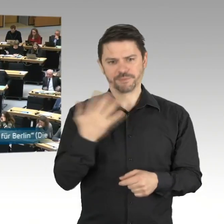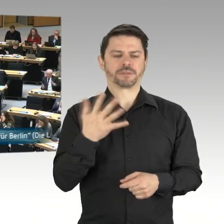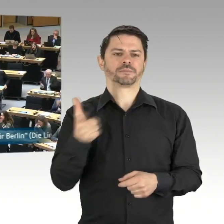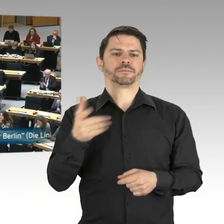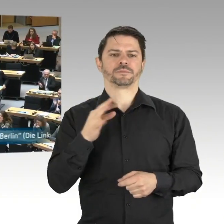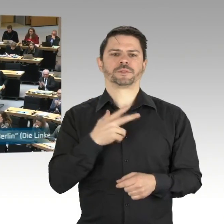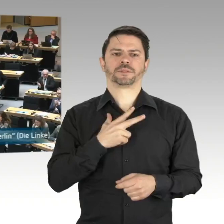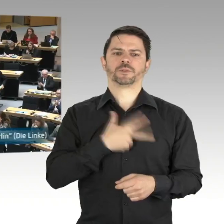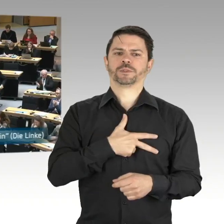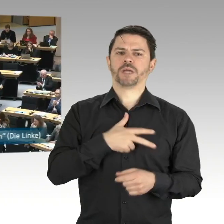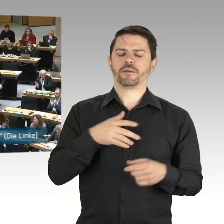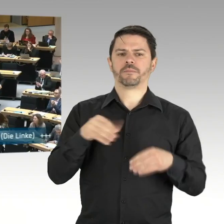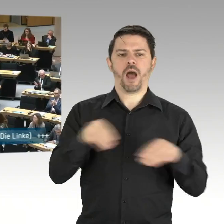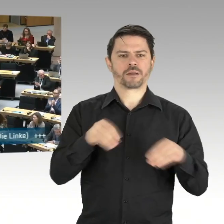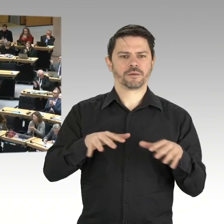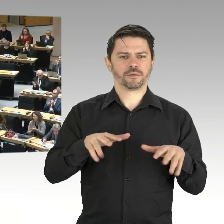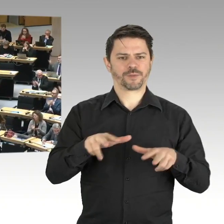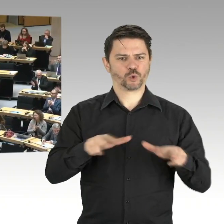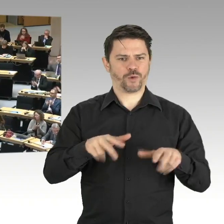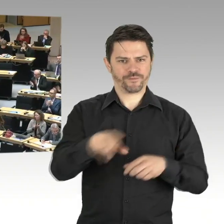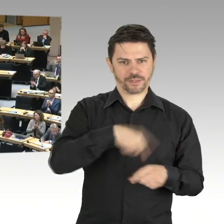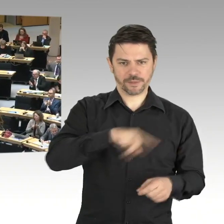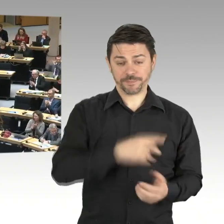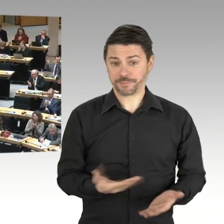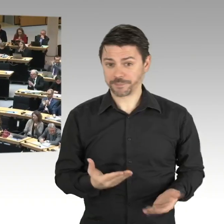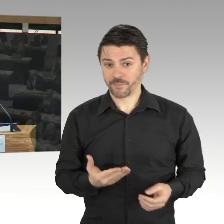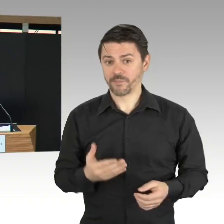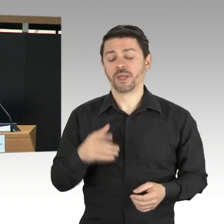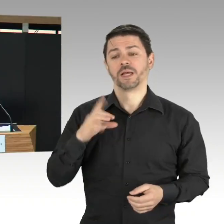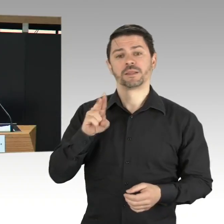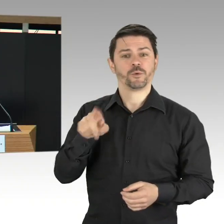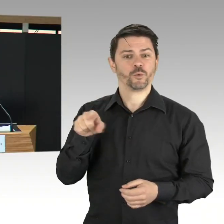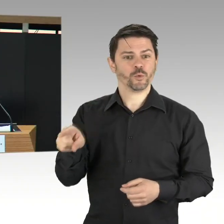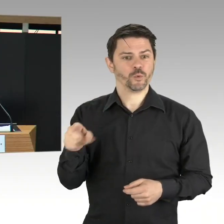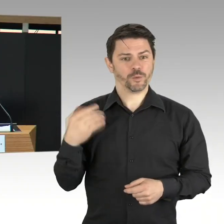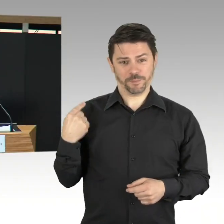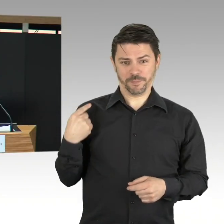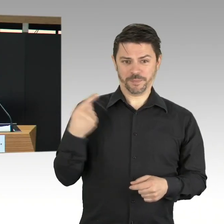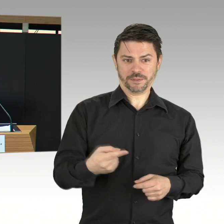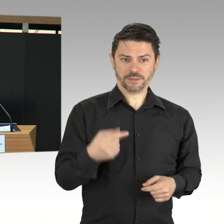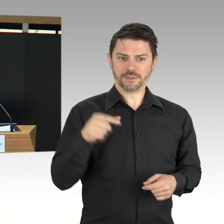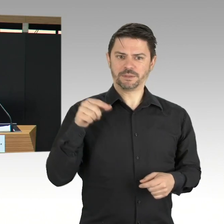(Beifall)